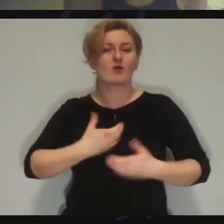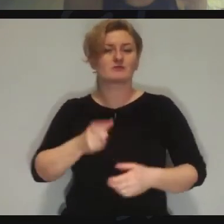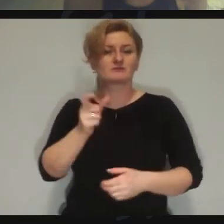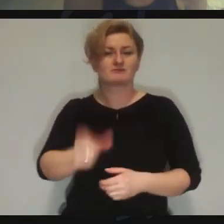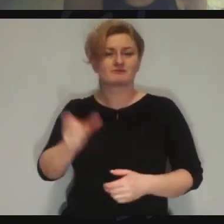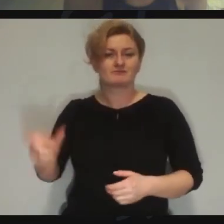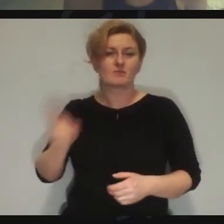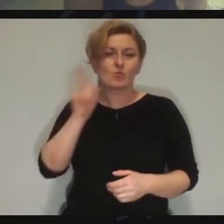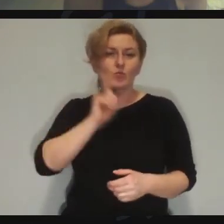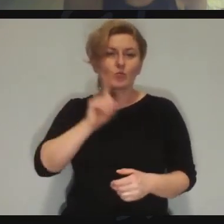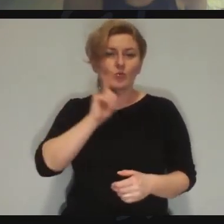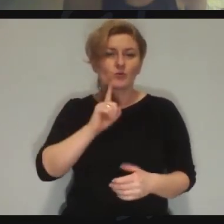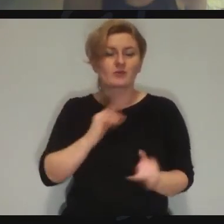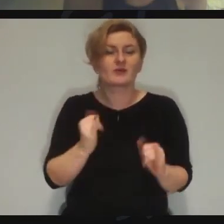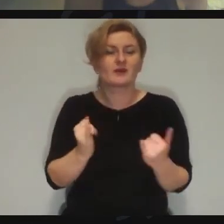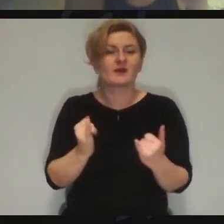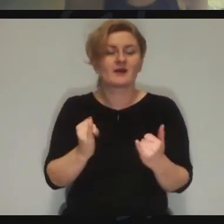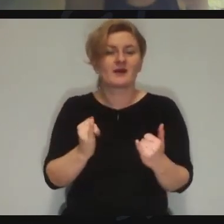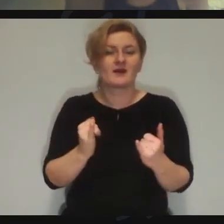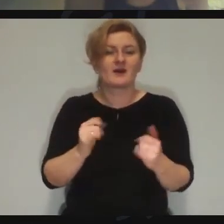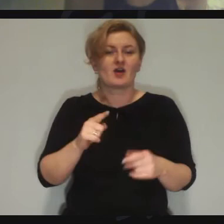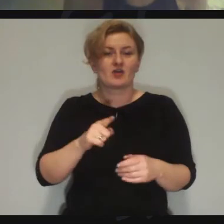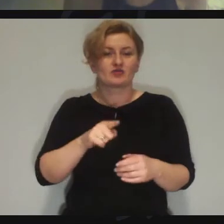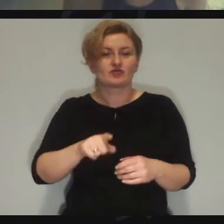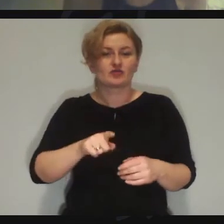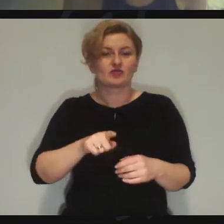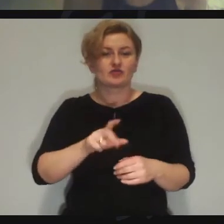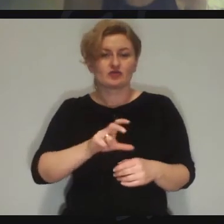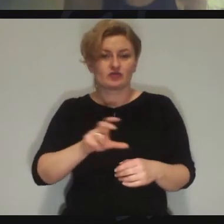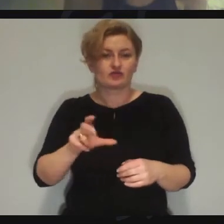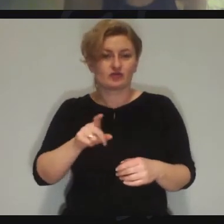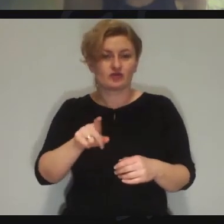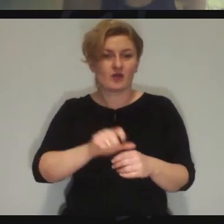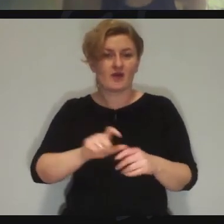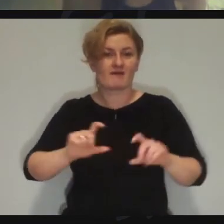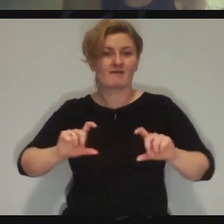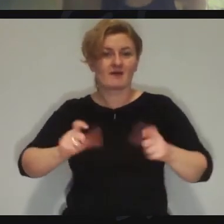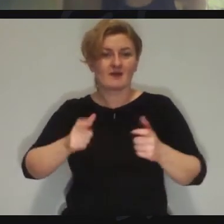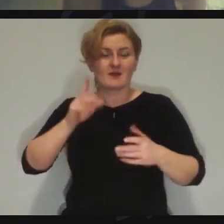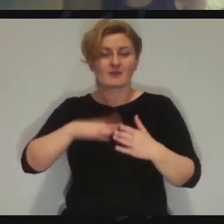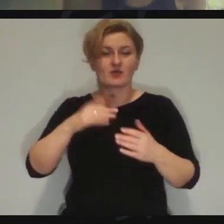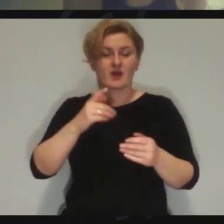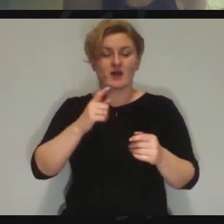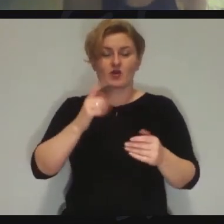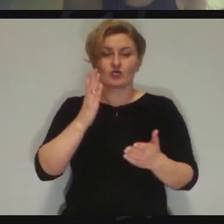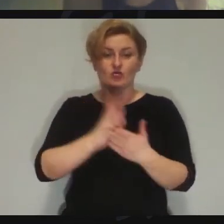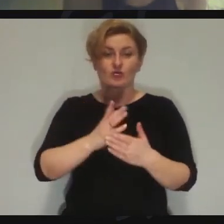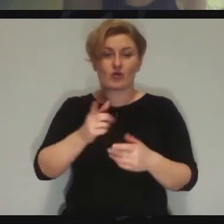Czy to jest wydarzenie miesiąca ze względu na to, że odbywa się pokaz i wszyscy się do niego przygotowują?